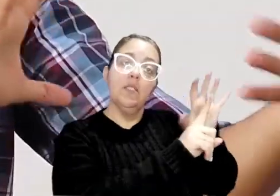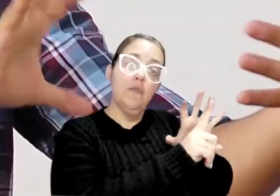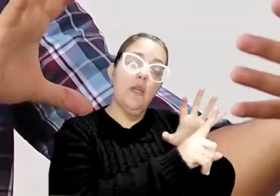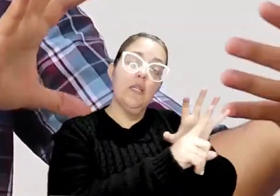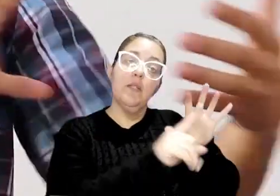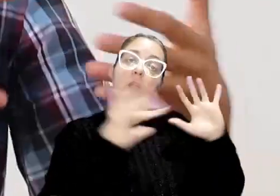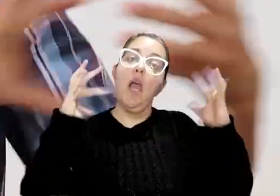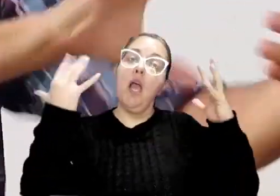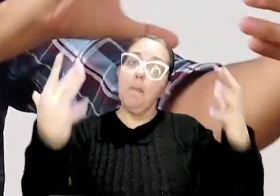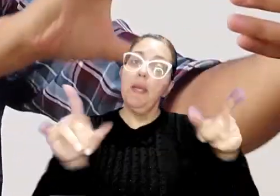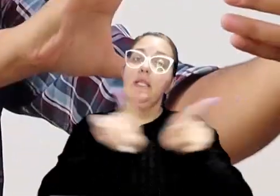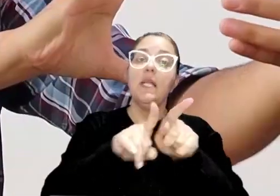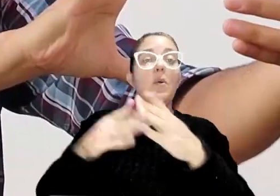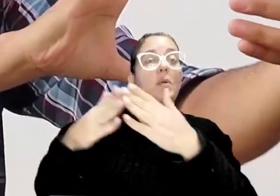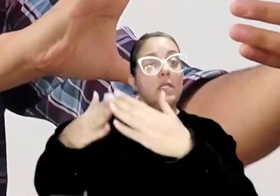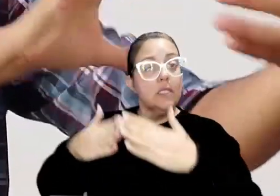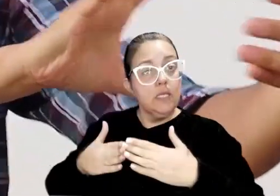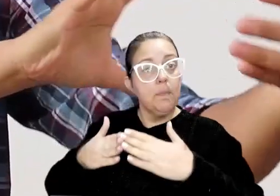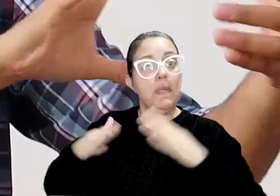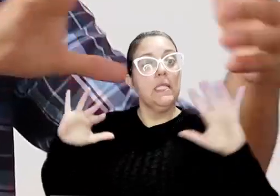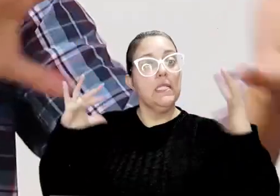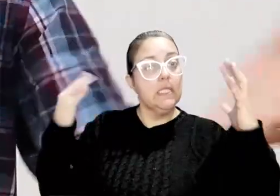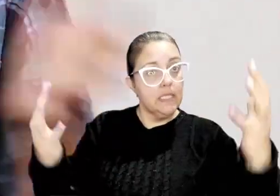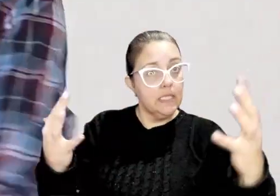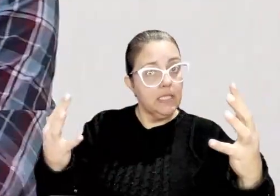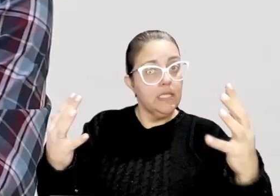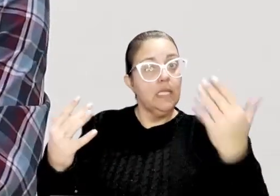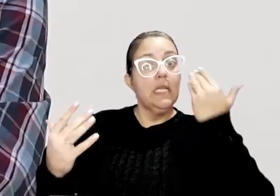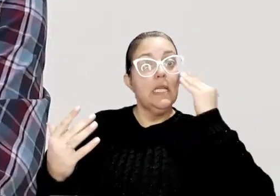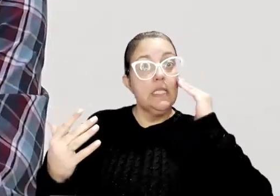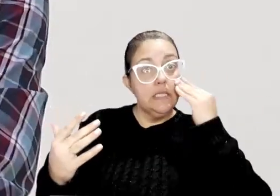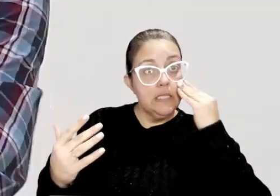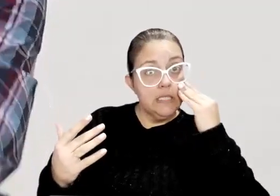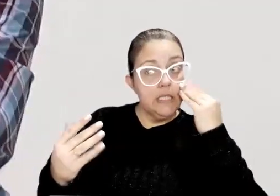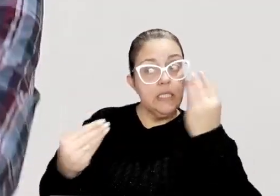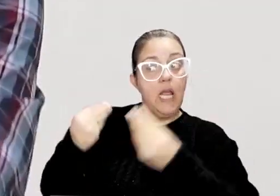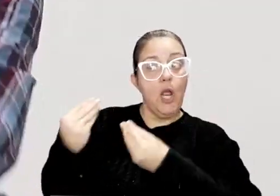um processo de que processa informação técnica ou como um processo que é um processo negocial